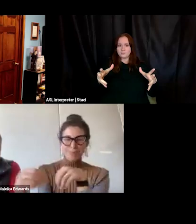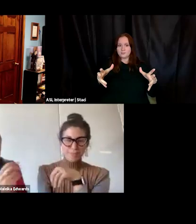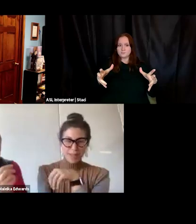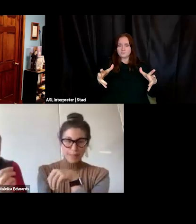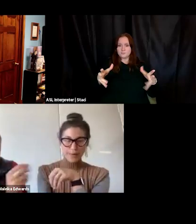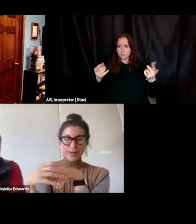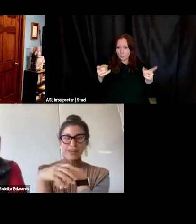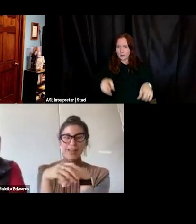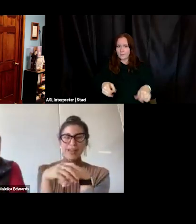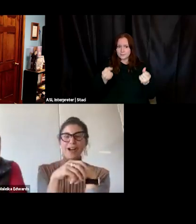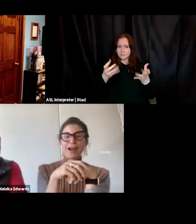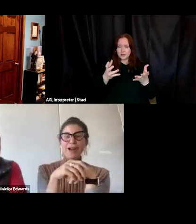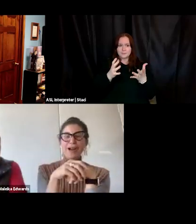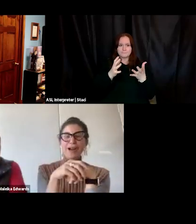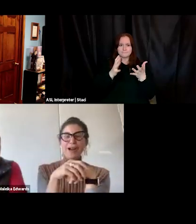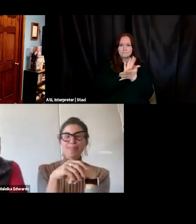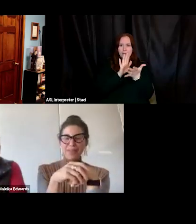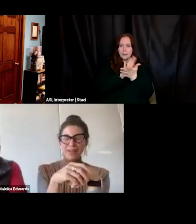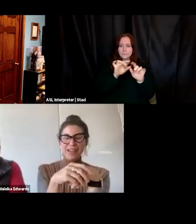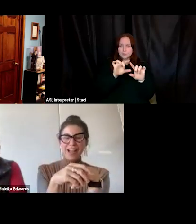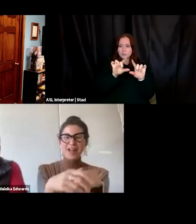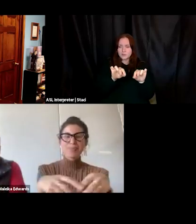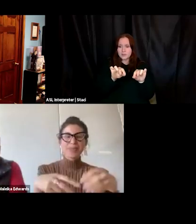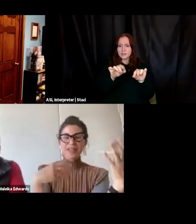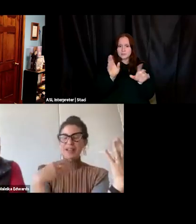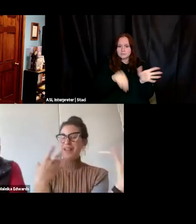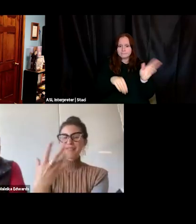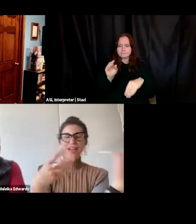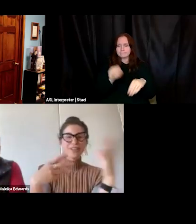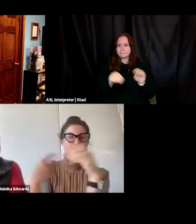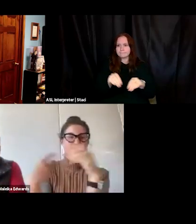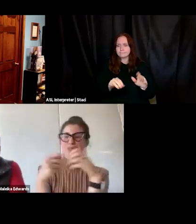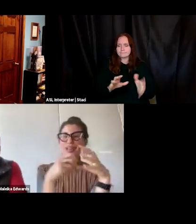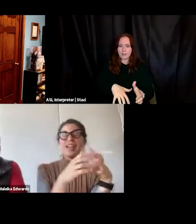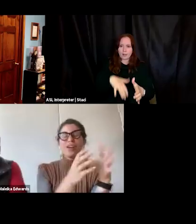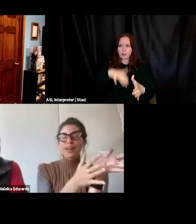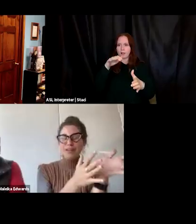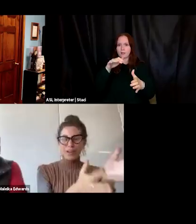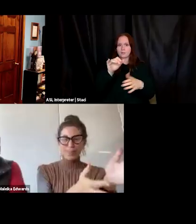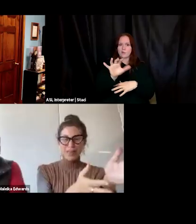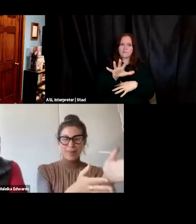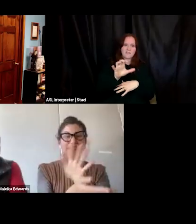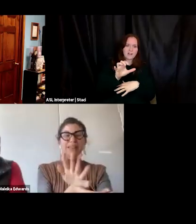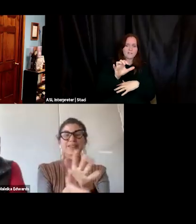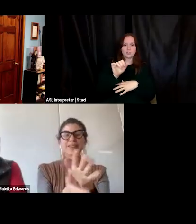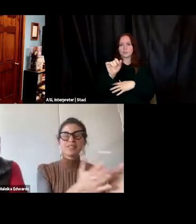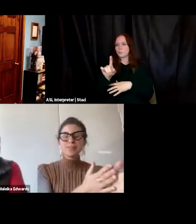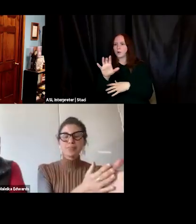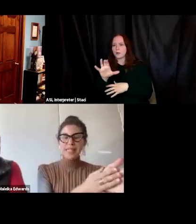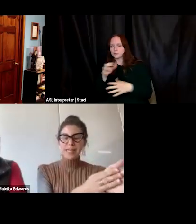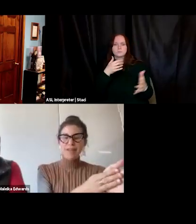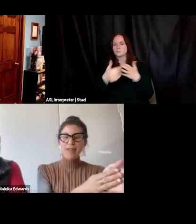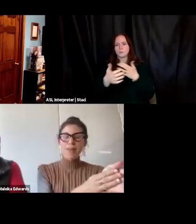Reconozco un desafío que enfrentan algunas personas, particularmente personas que han tenido inestabilidad